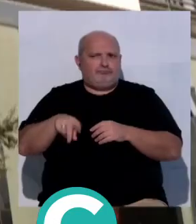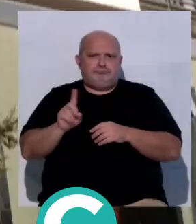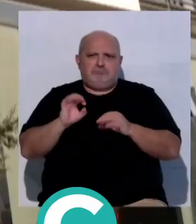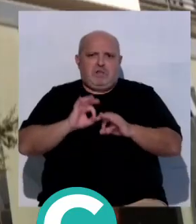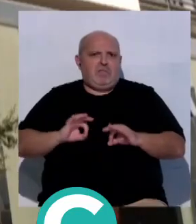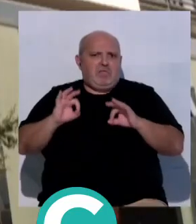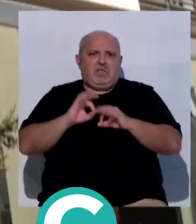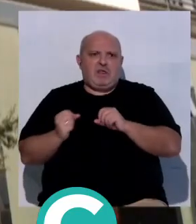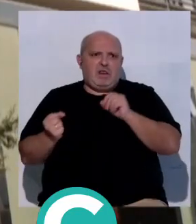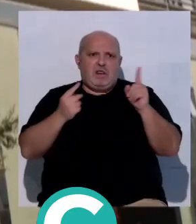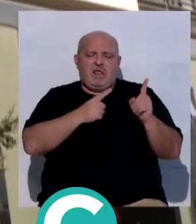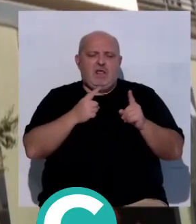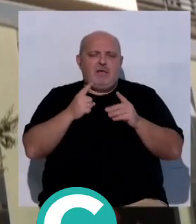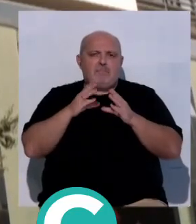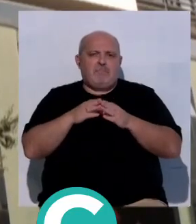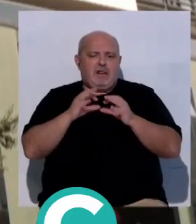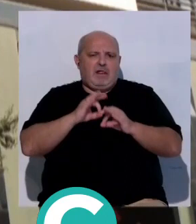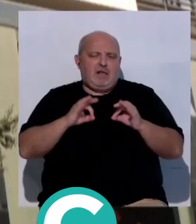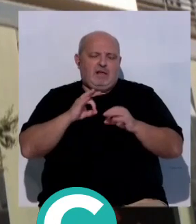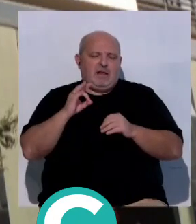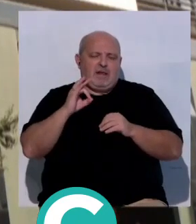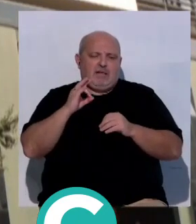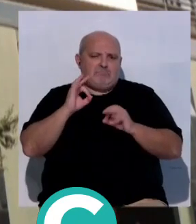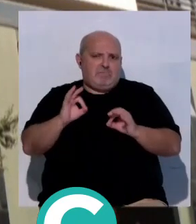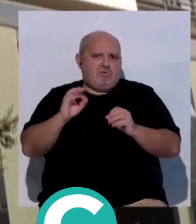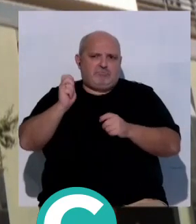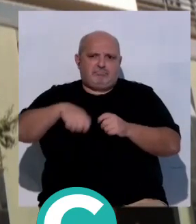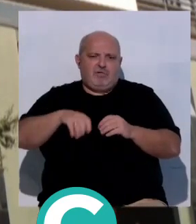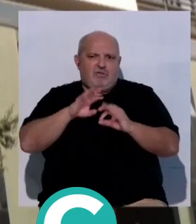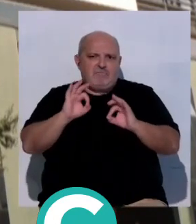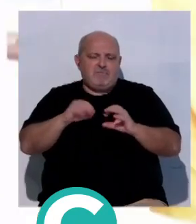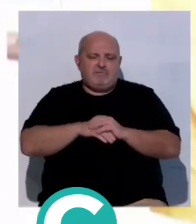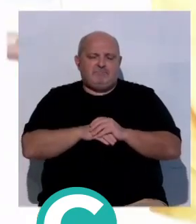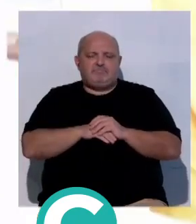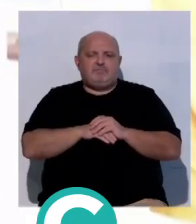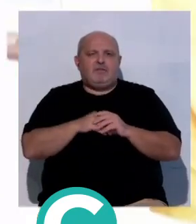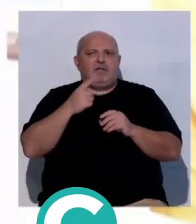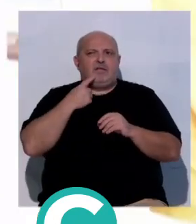trasladar la Fernando Quiñones al centro del puerto de Santa María en modo alguno tenemos